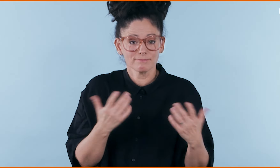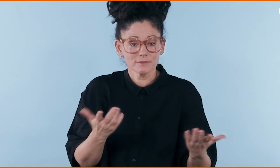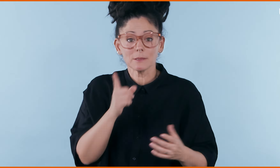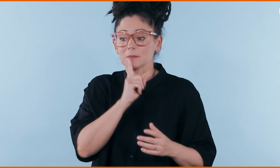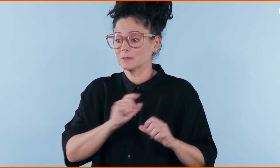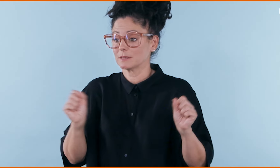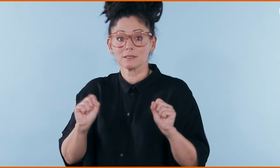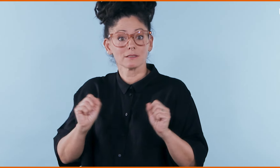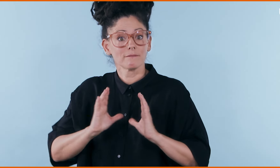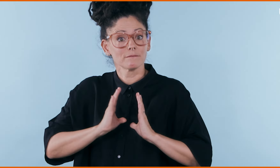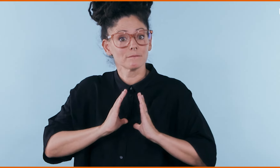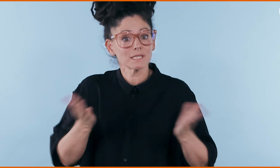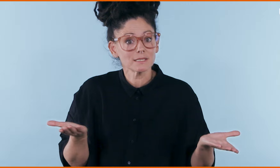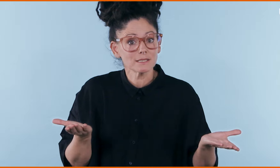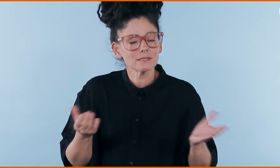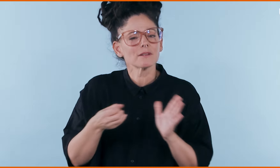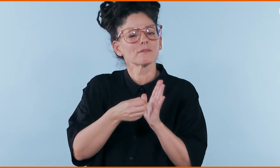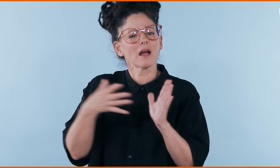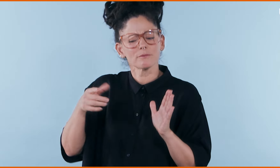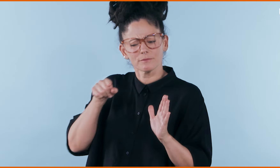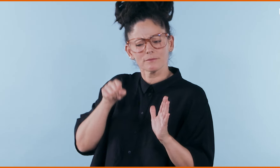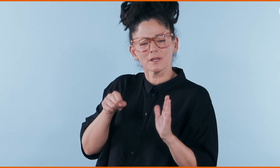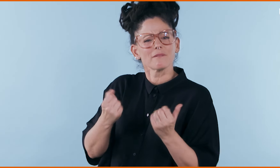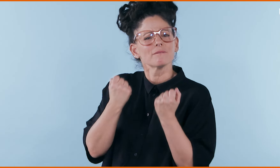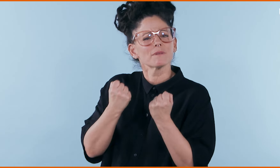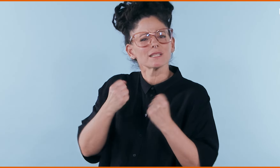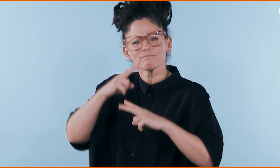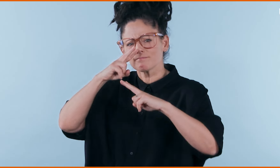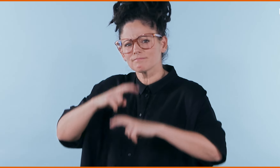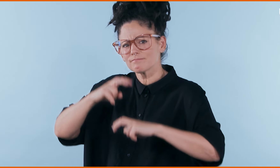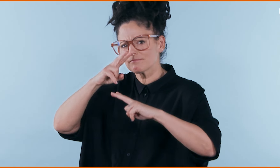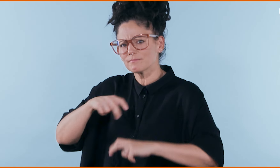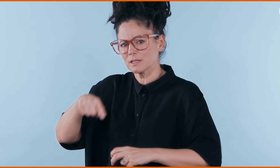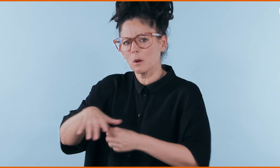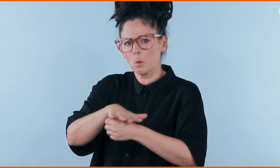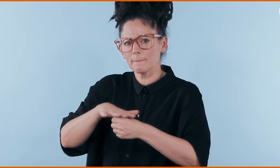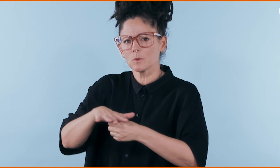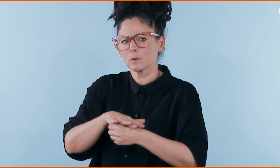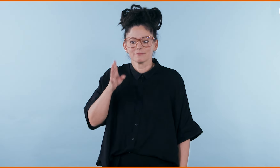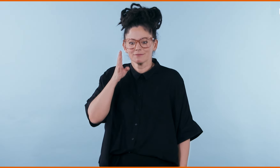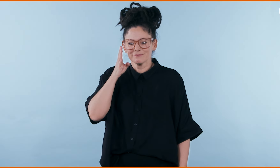Det finns ingenting om minoritetsstress. Därför är det viktigt att forska mer om detta.